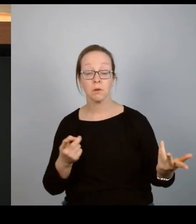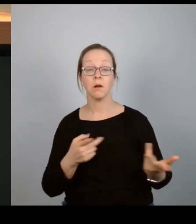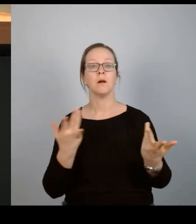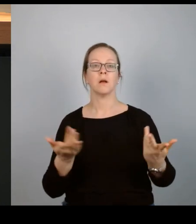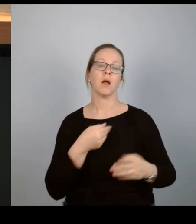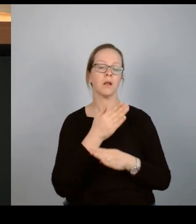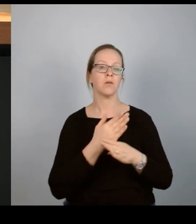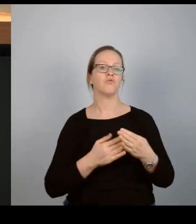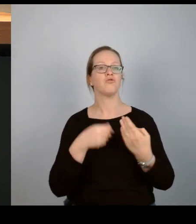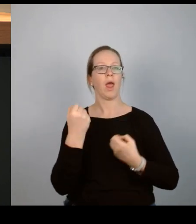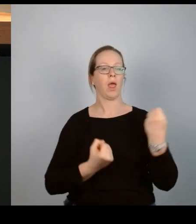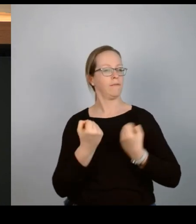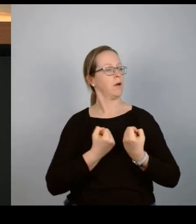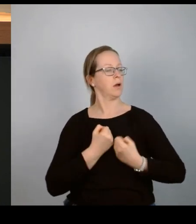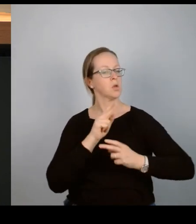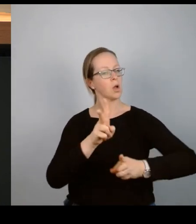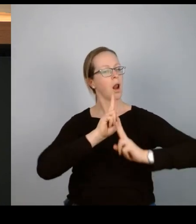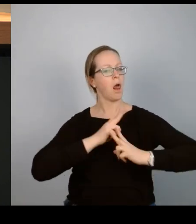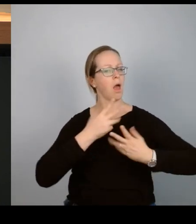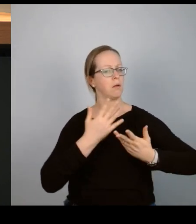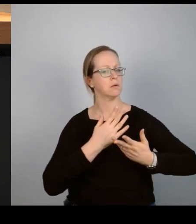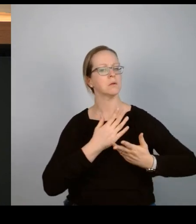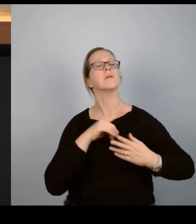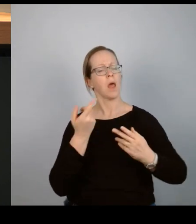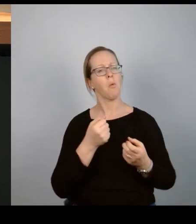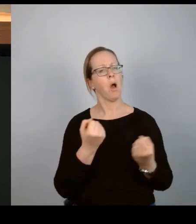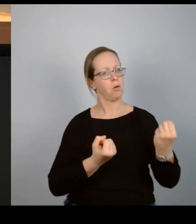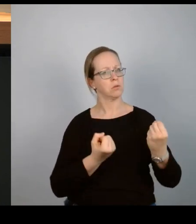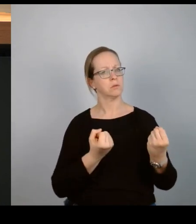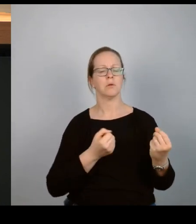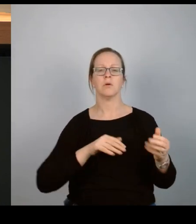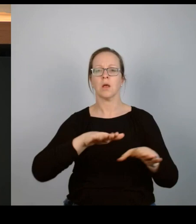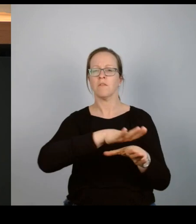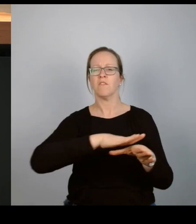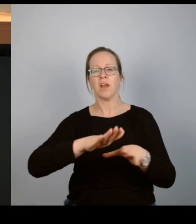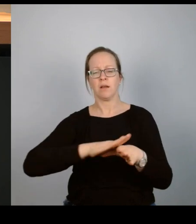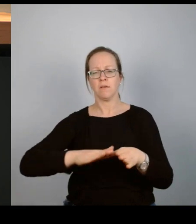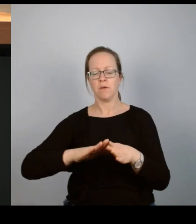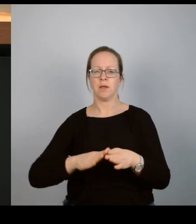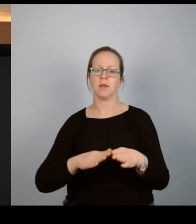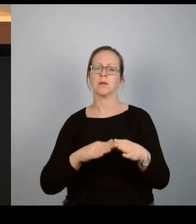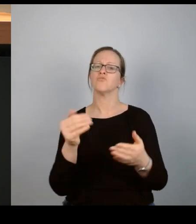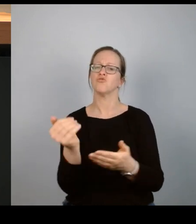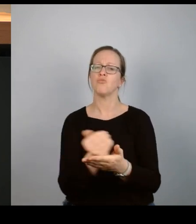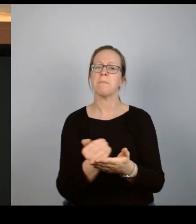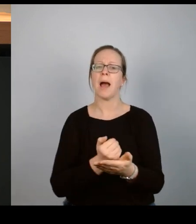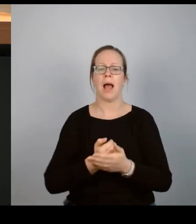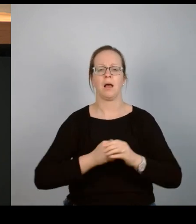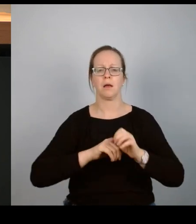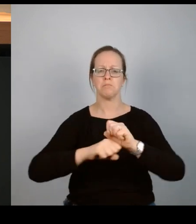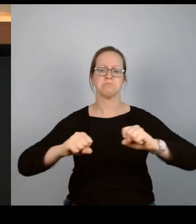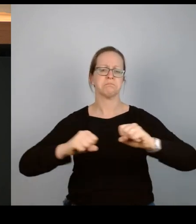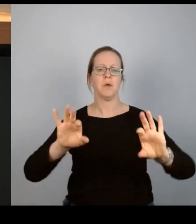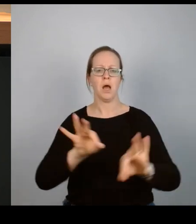mit seinem Super Blocks, dass die Stadt nicht weniger beliebt ist, wenn es weniger oder keinen Durchgangsverkehr gibt durch Wohnviertel,